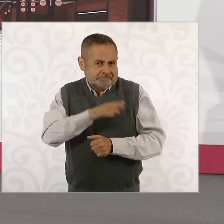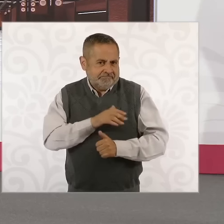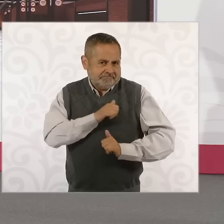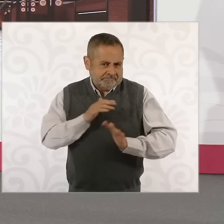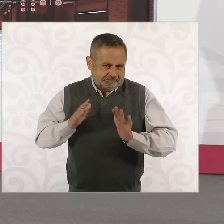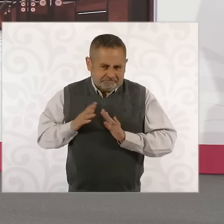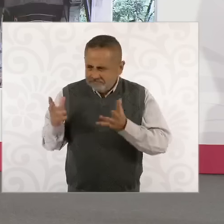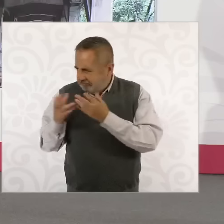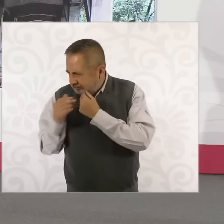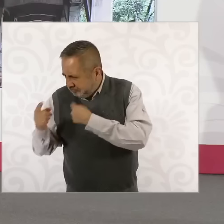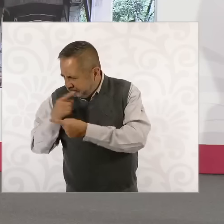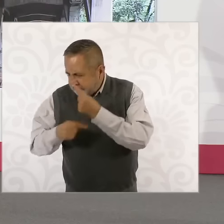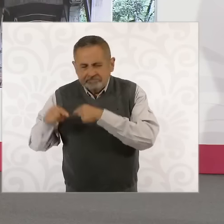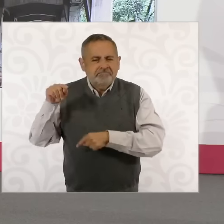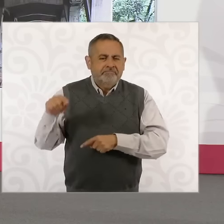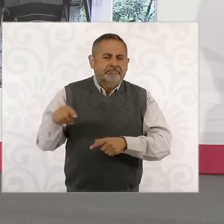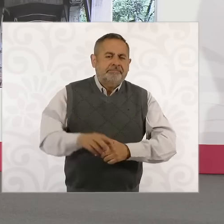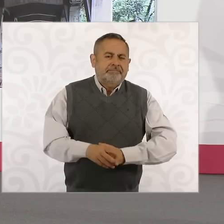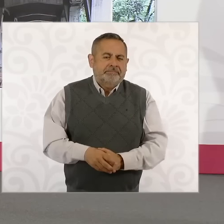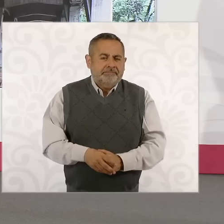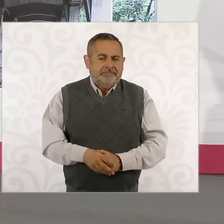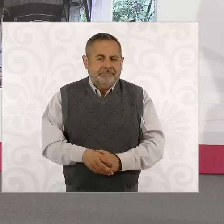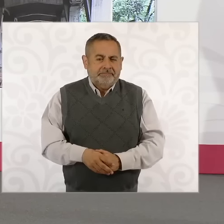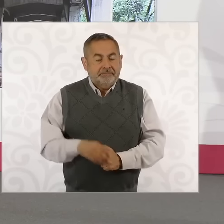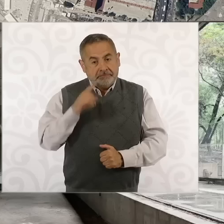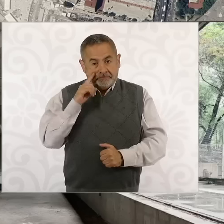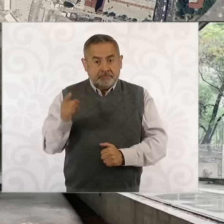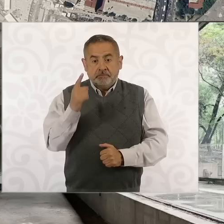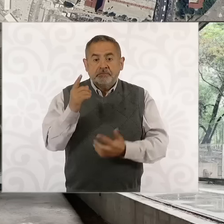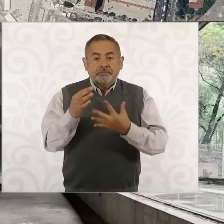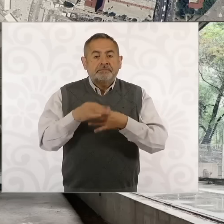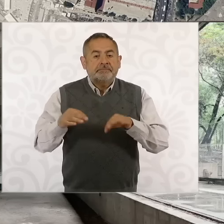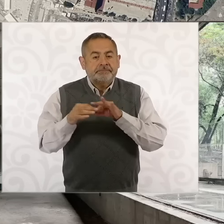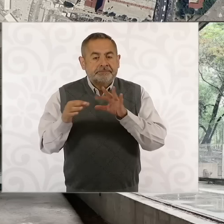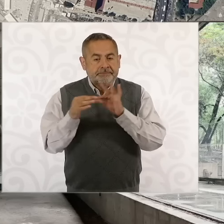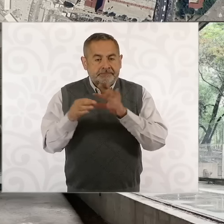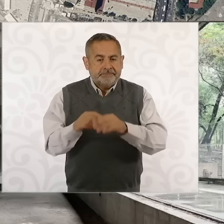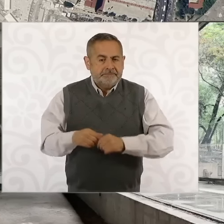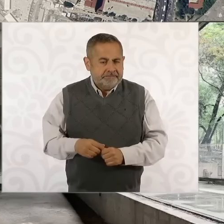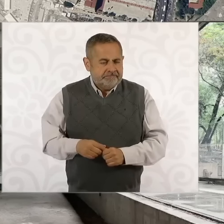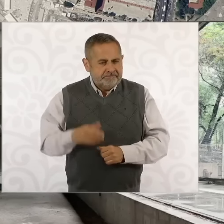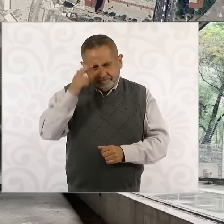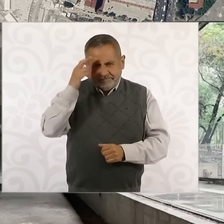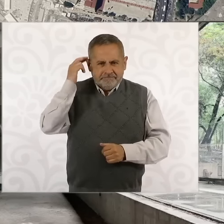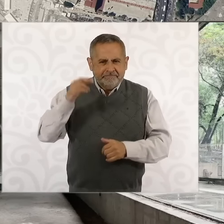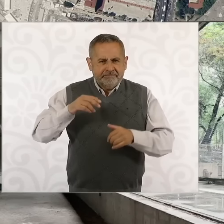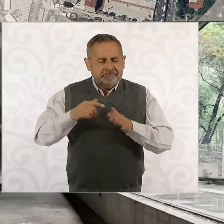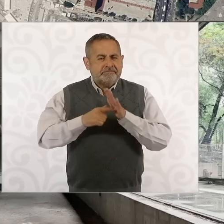que sigue, por favor. E una cosa muy importante, cuando les mostramos el mapa donde aparecen los